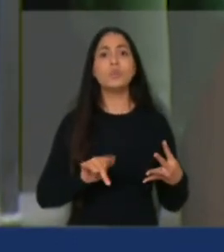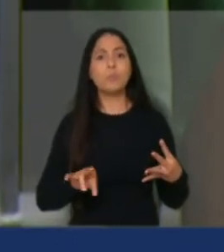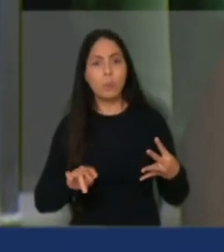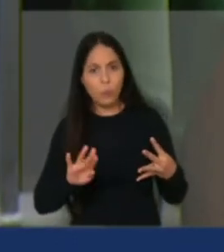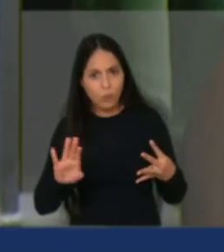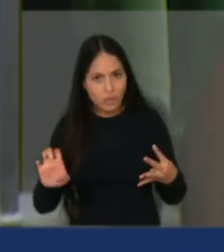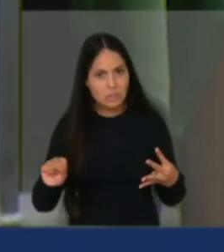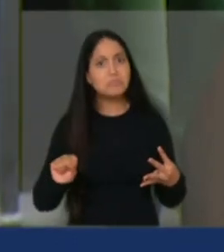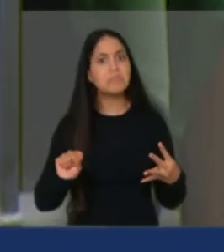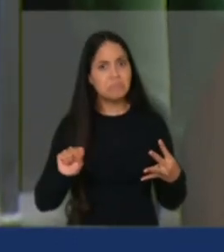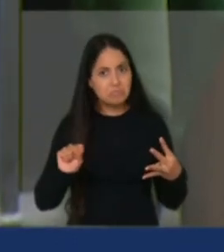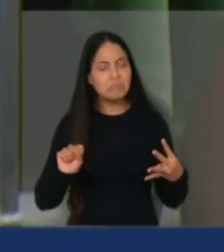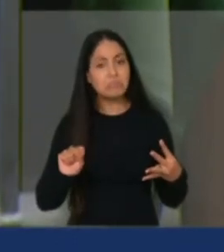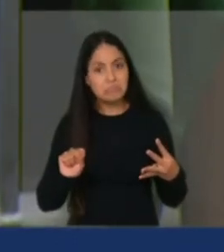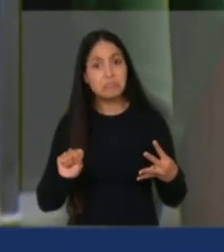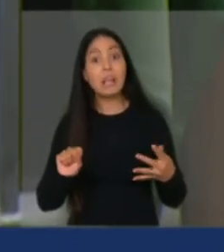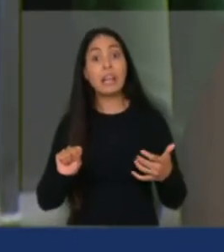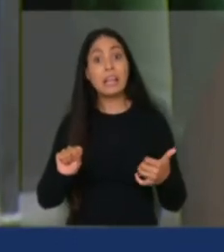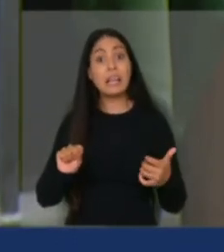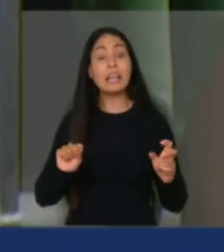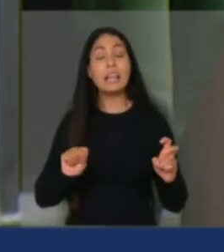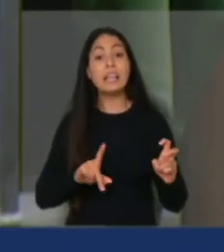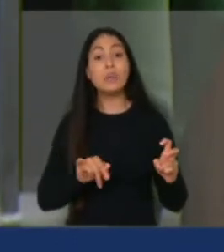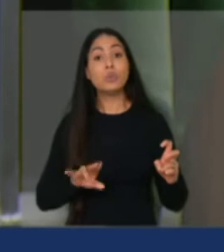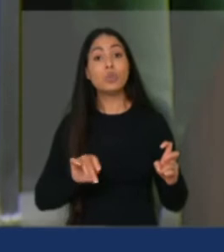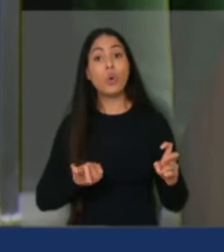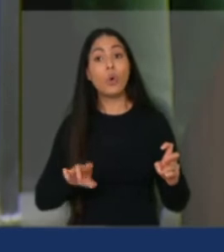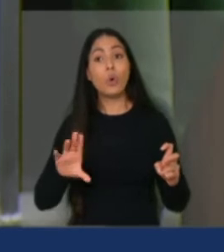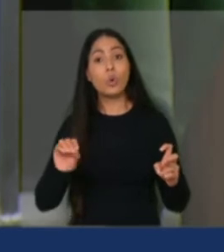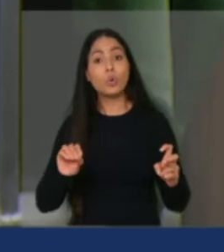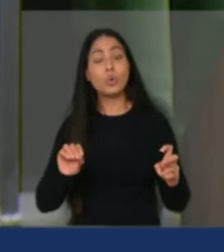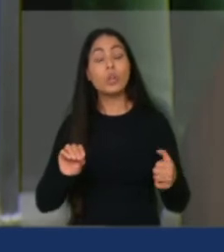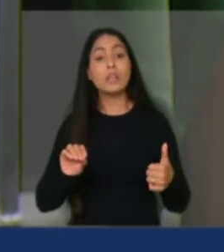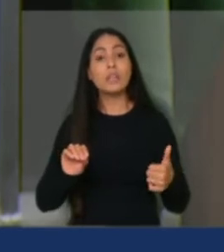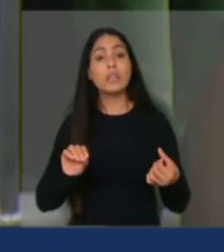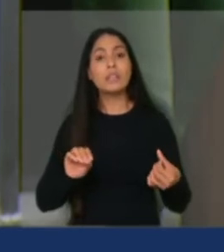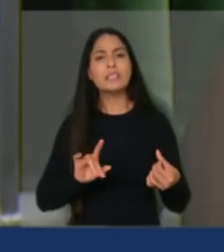CONCEIÇÃO, RIO DOS BOIS, RIO SONO, CIDADE DE SAMPAIO, A CIDADE DE SANTA FÉ DO